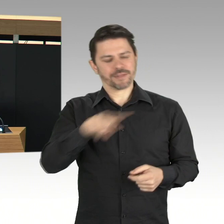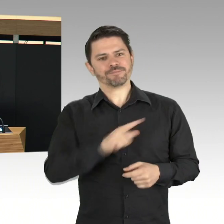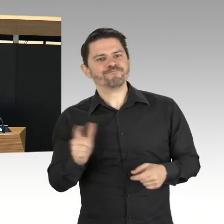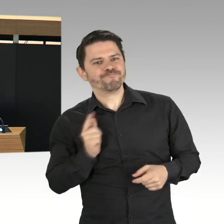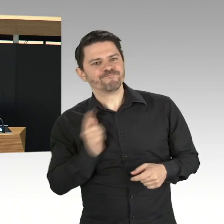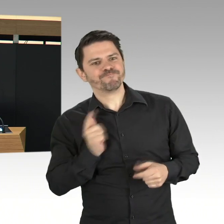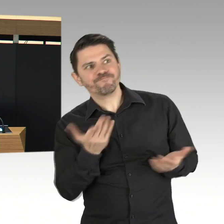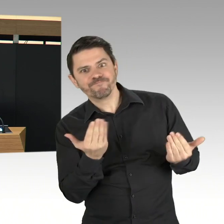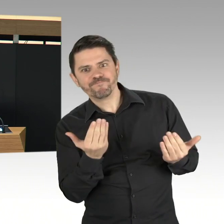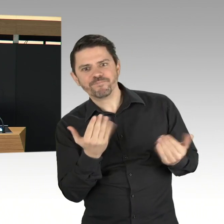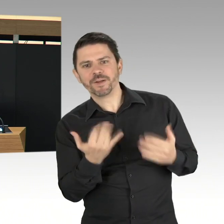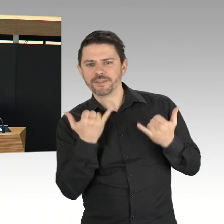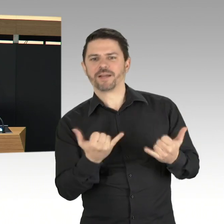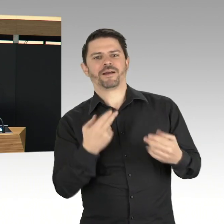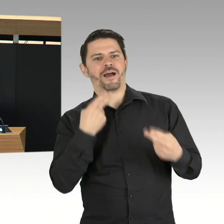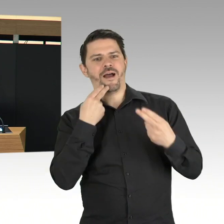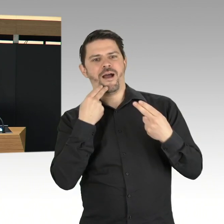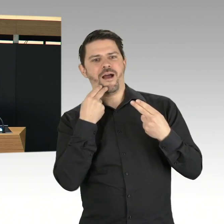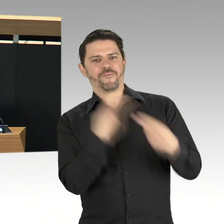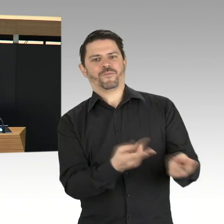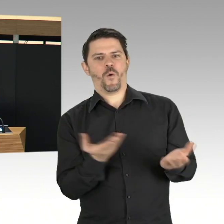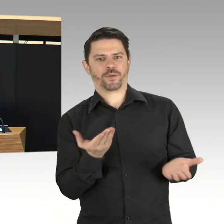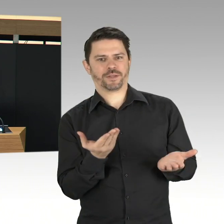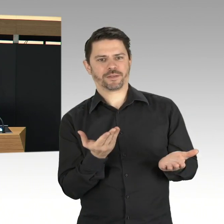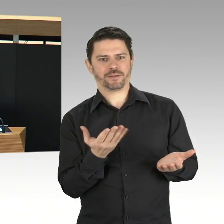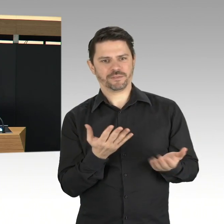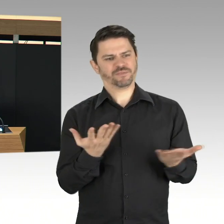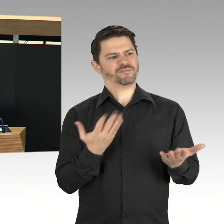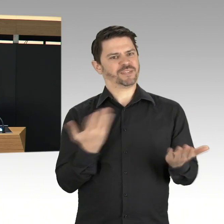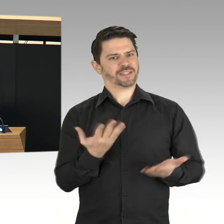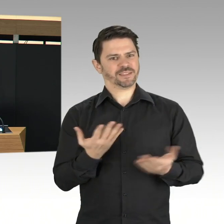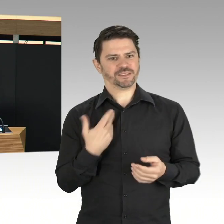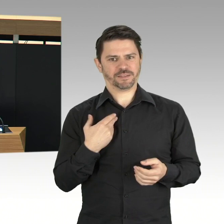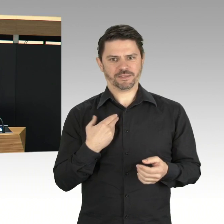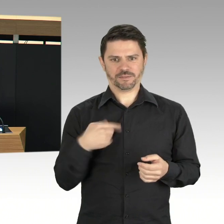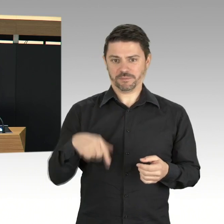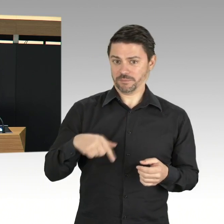ohne dabei auf soziale Sicherheit und Klimagerechtigkeit zu verzichten?